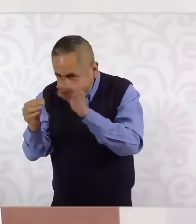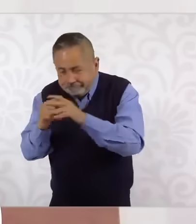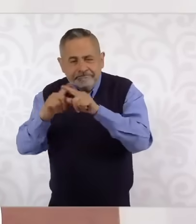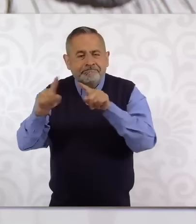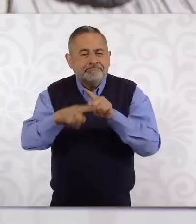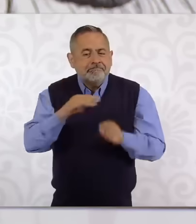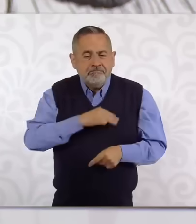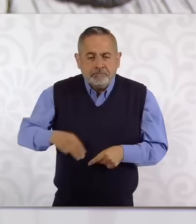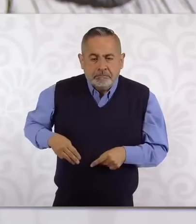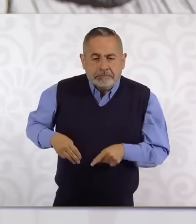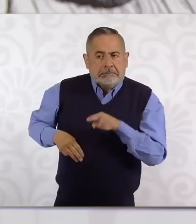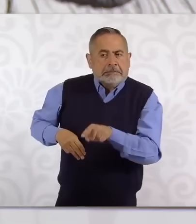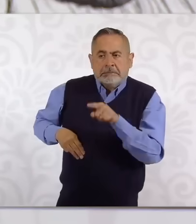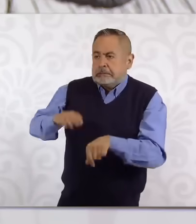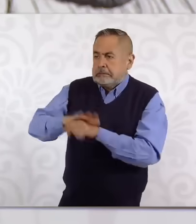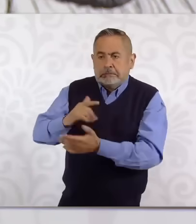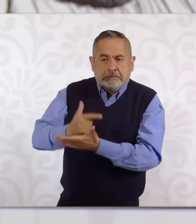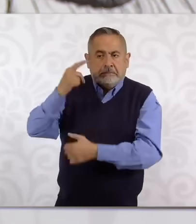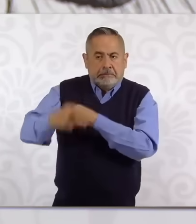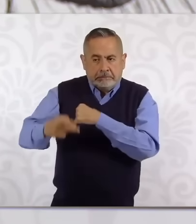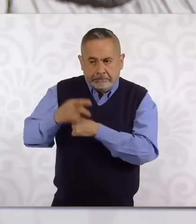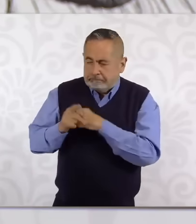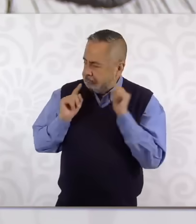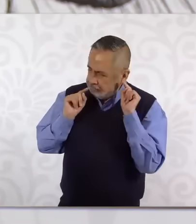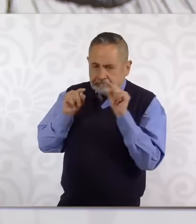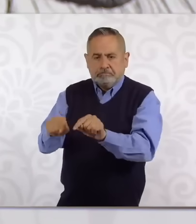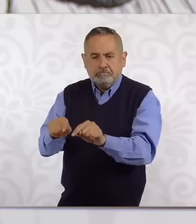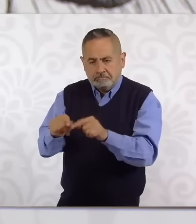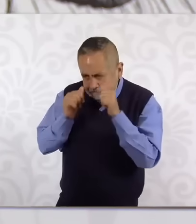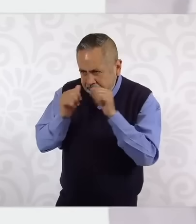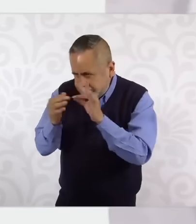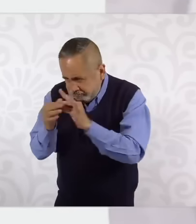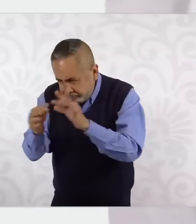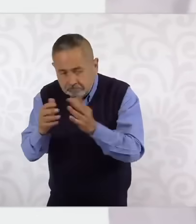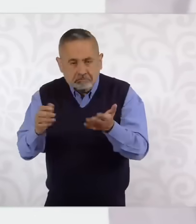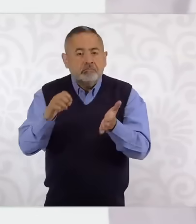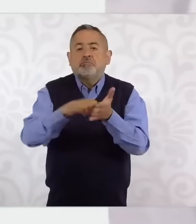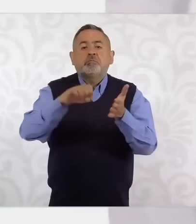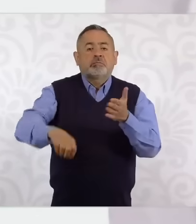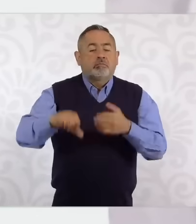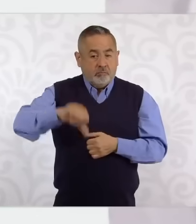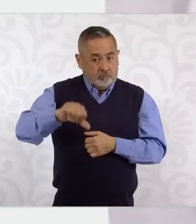que hemos identificado como los de mayor problema. Hoy, por ejemplo, tenemos una reunión